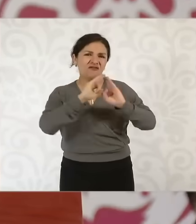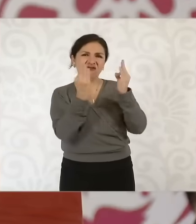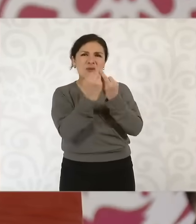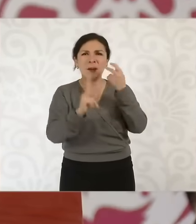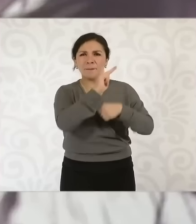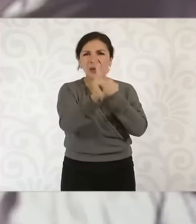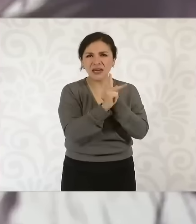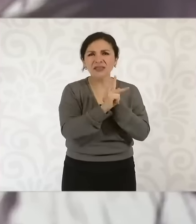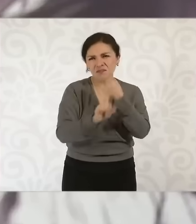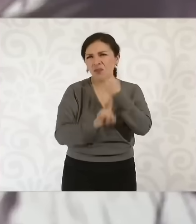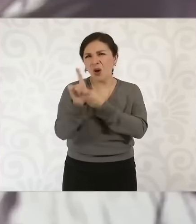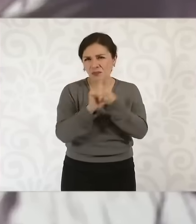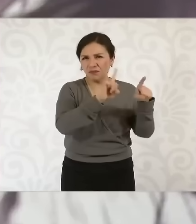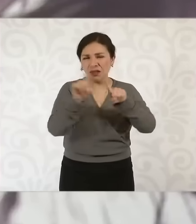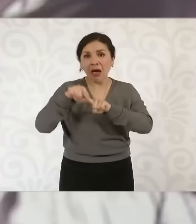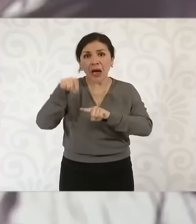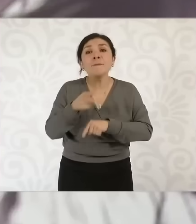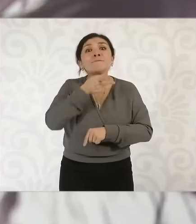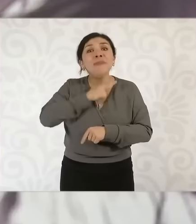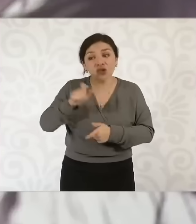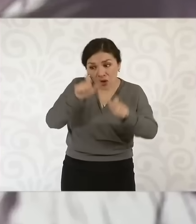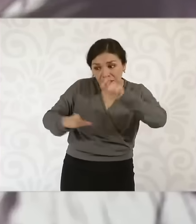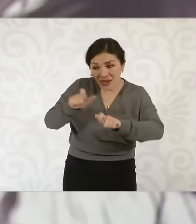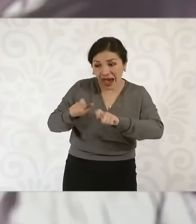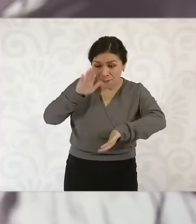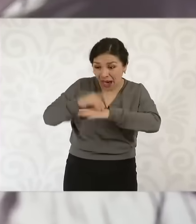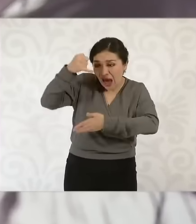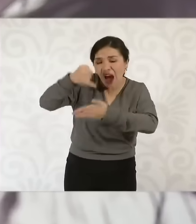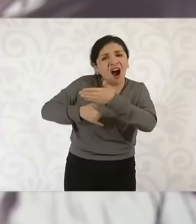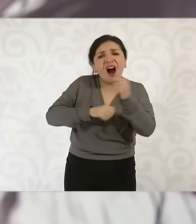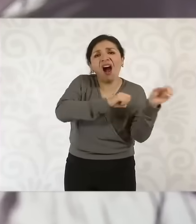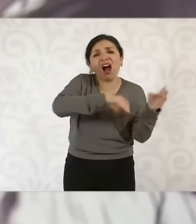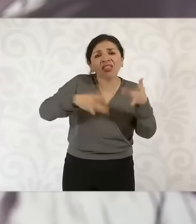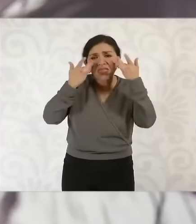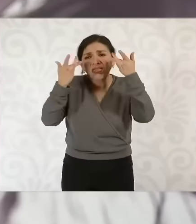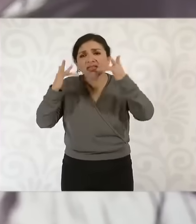de la Ueda se la petroquímica se fue dejando, dejando y es el momento de retomarla. Vamos a